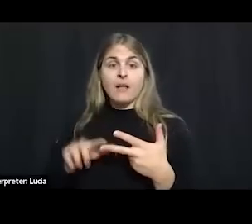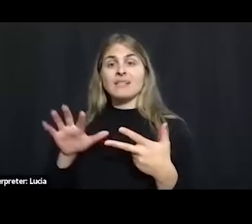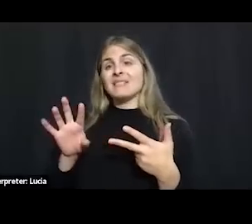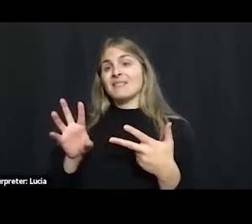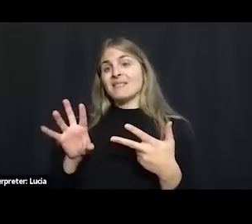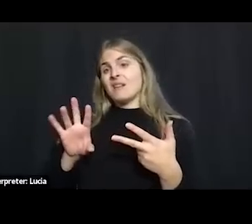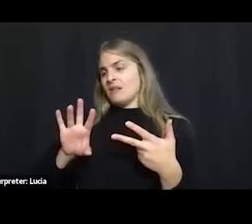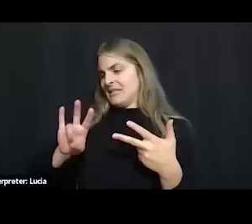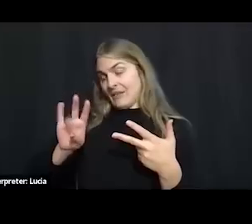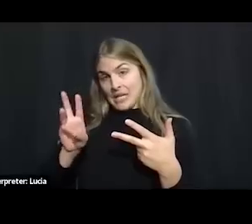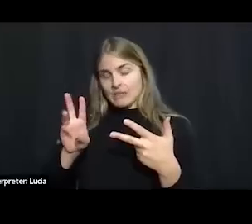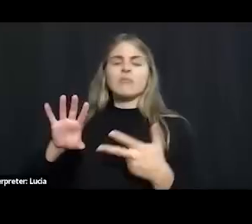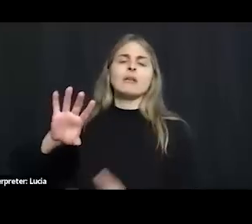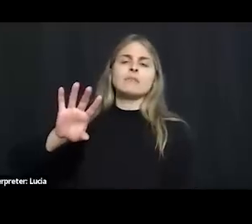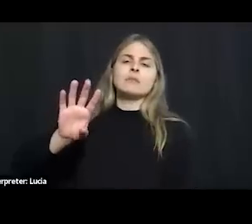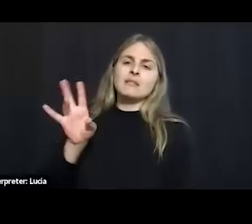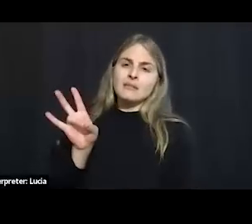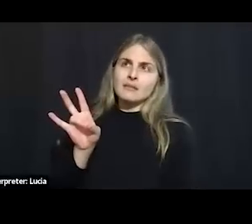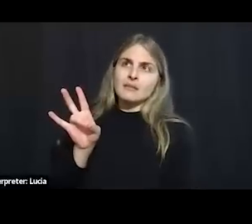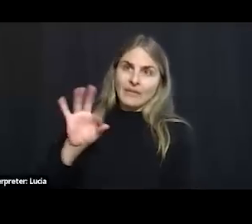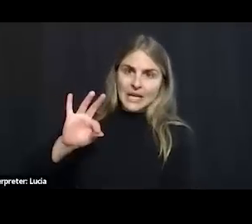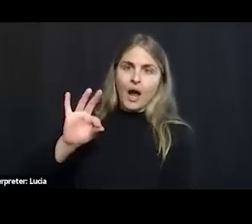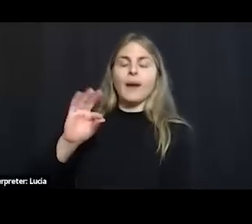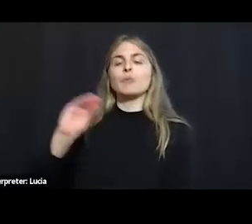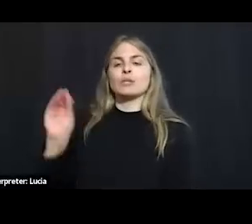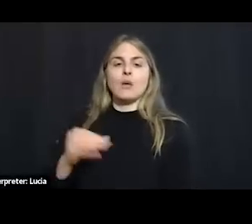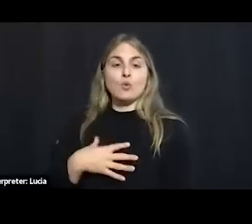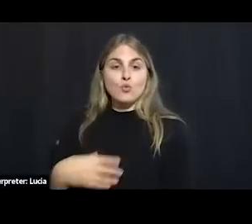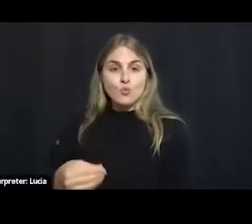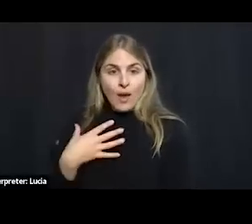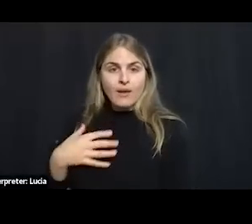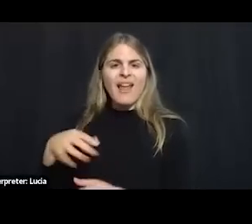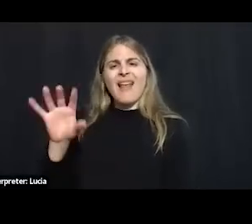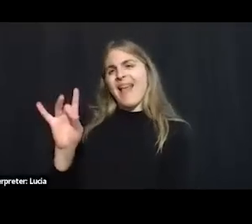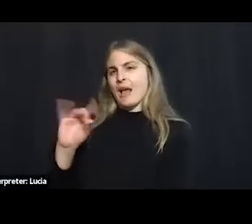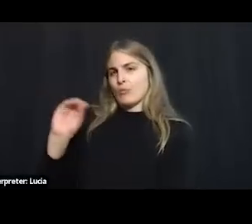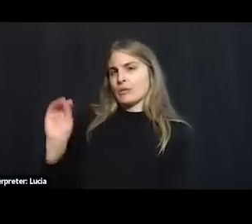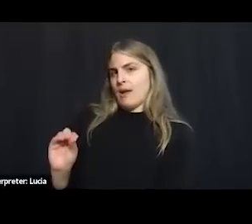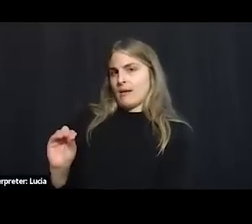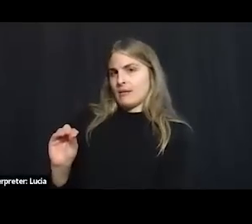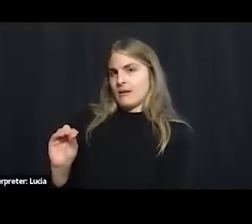8 % tenían antecedentes de haber estado sin hogar, así que eran menos que en la muestra con personas con trastornos mentales graves.